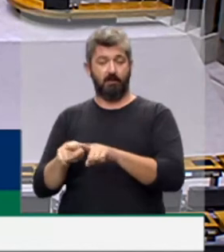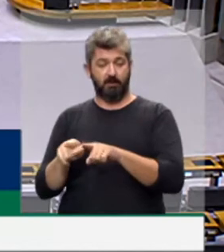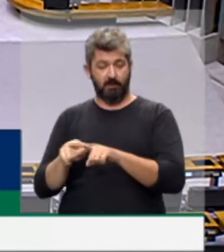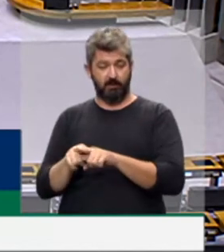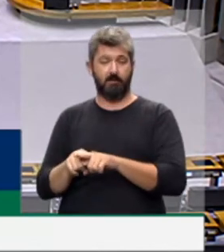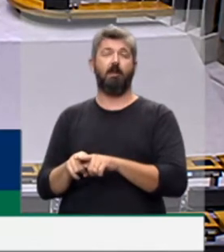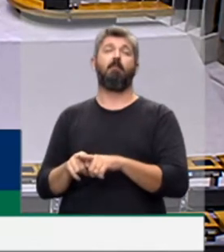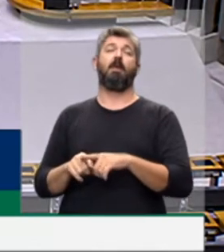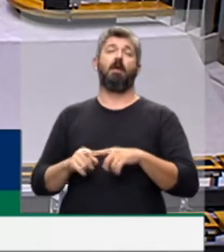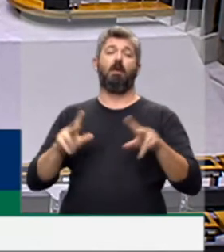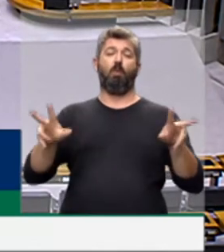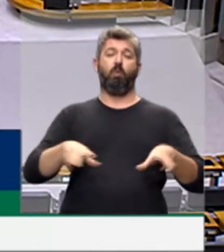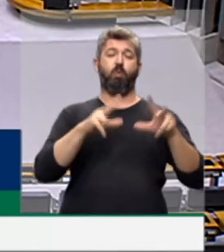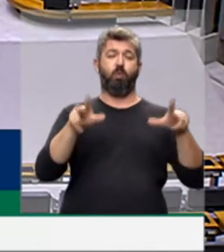MANTER OU NÃO PARA GERAÇÃO